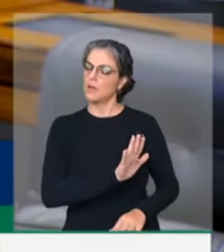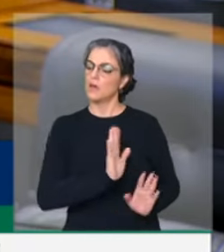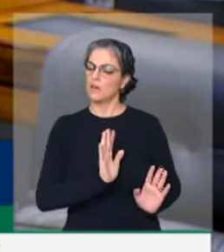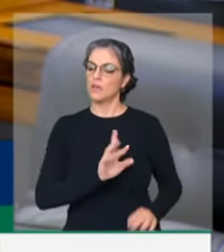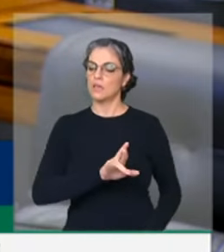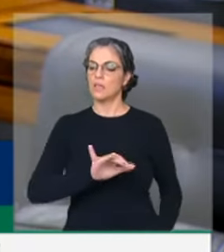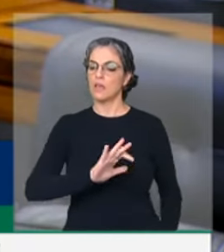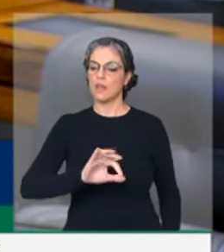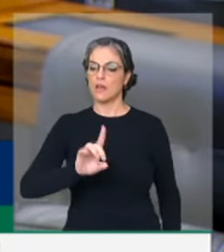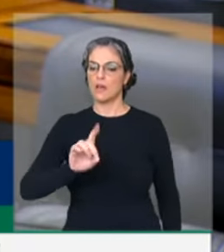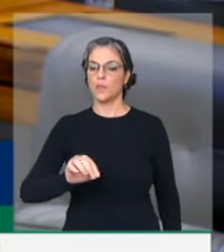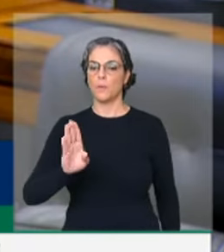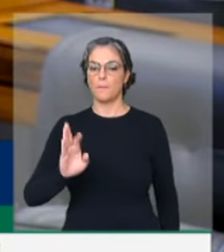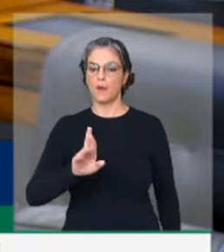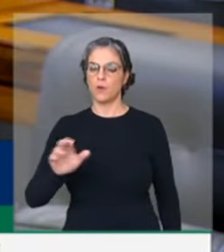NÃO FOI LEVADO, NÃO FOI ORIUNDO DE QUALQUER CONVERSA